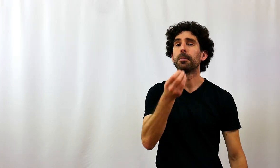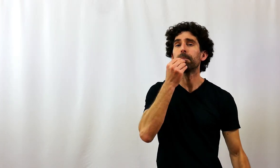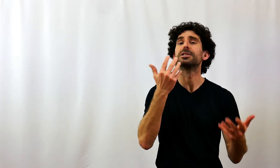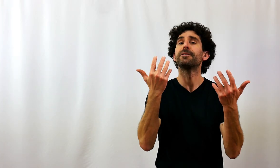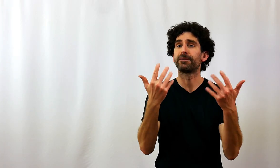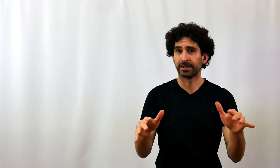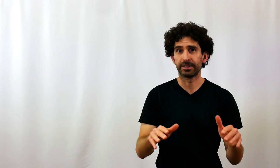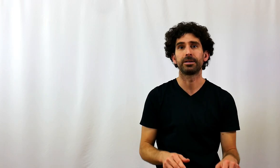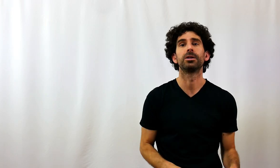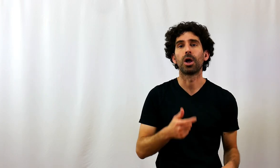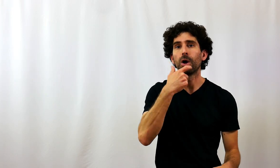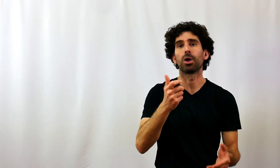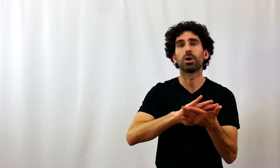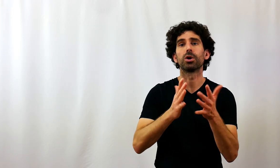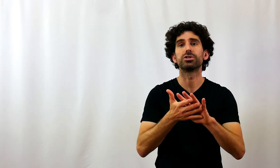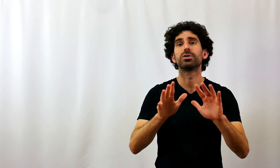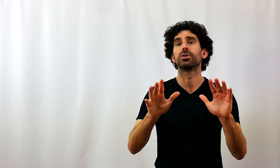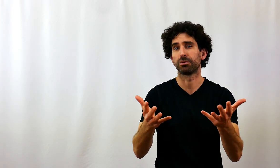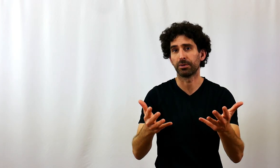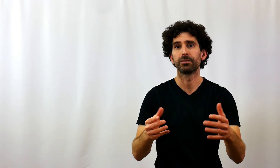Une fois repu, il range comment sa langue ?